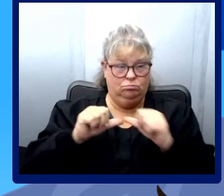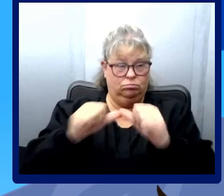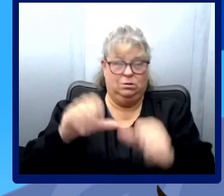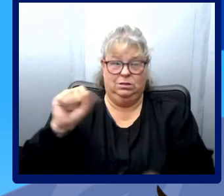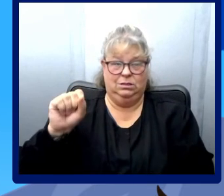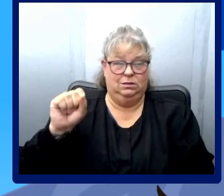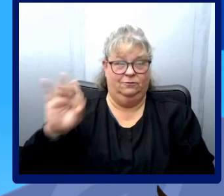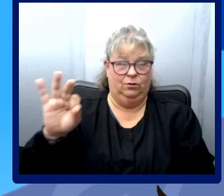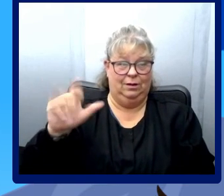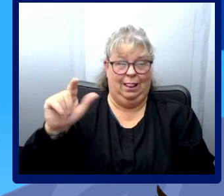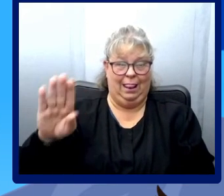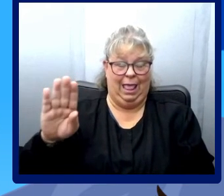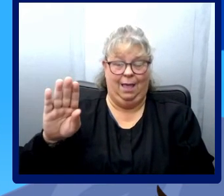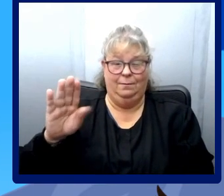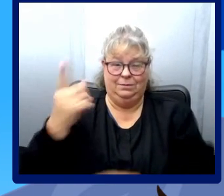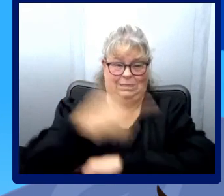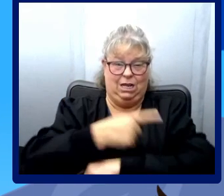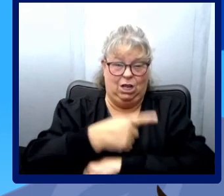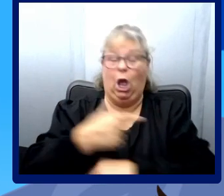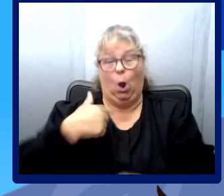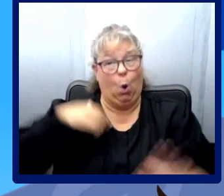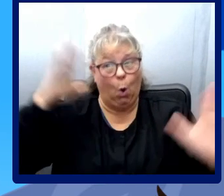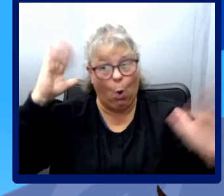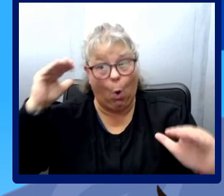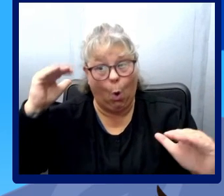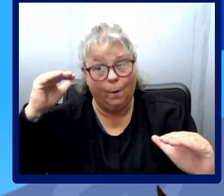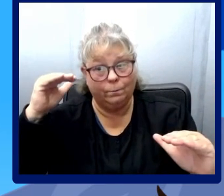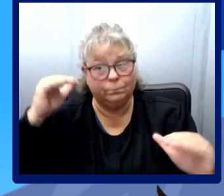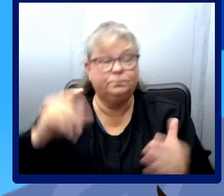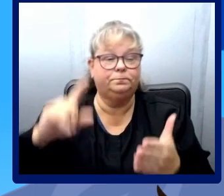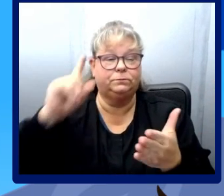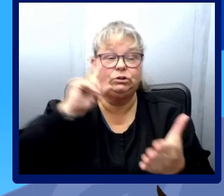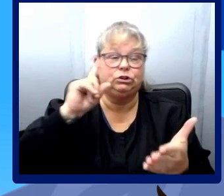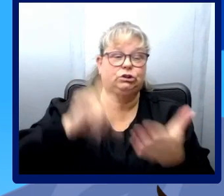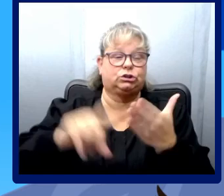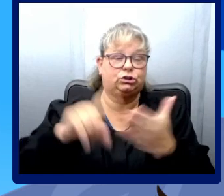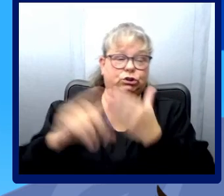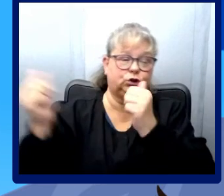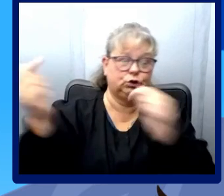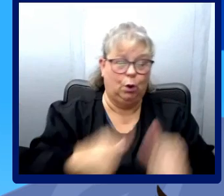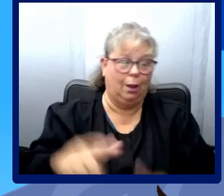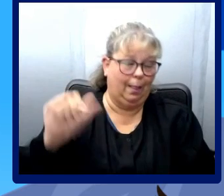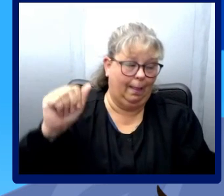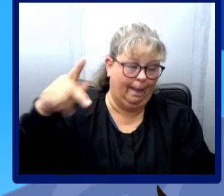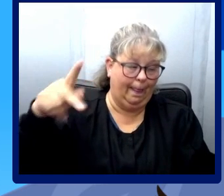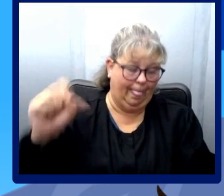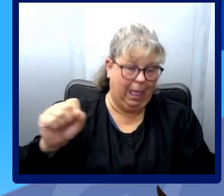Espero que sí. El primer paso sería ver todas las aplicaciones de las que vamos a hablar hoy